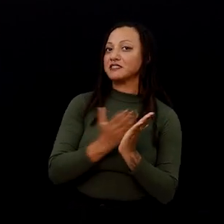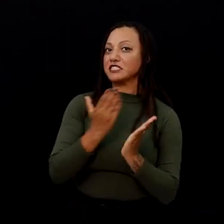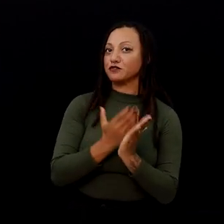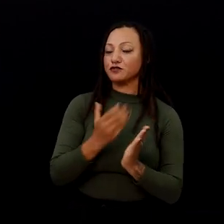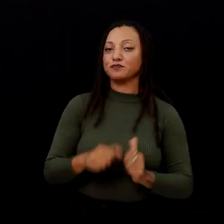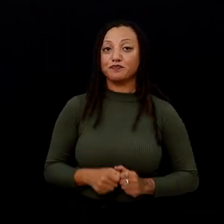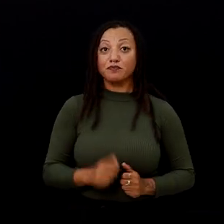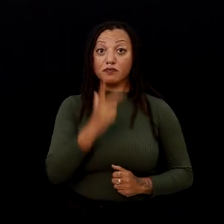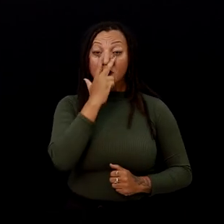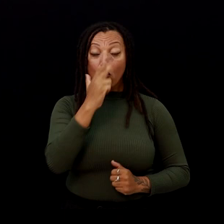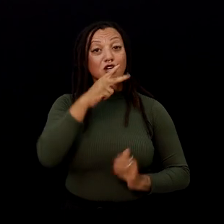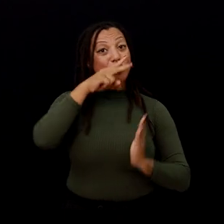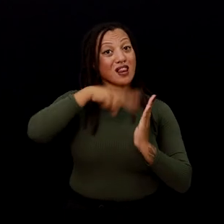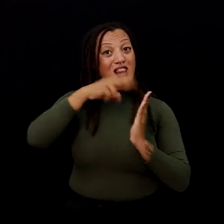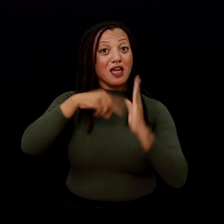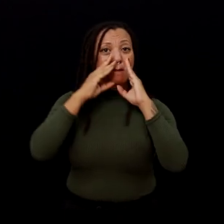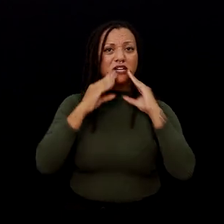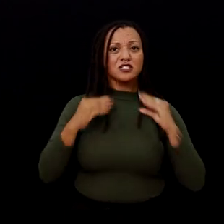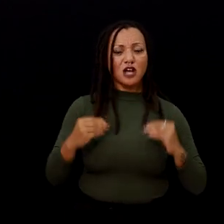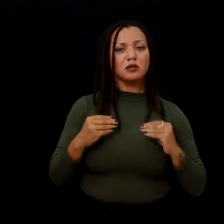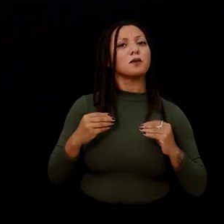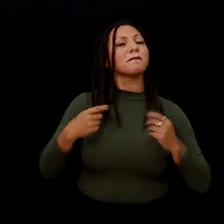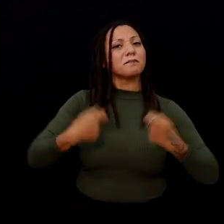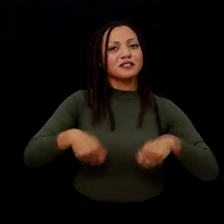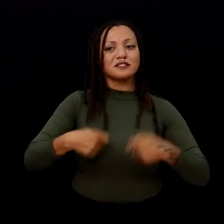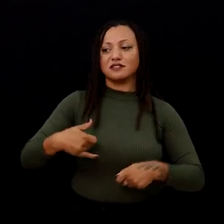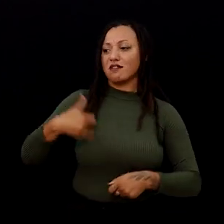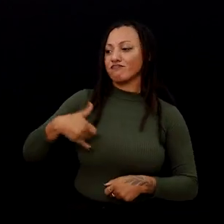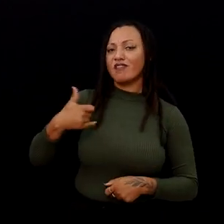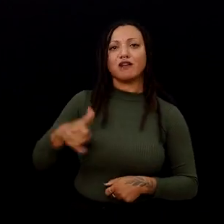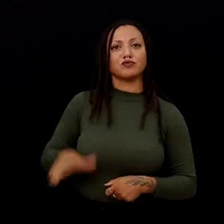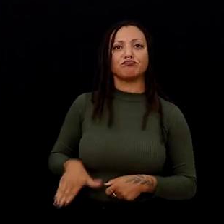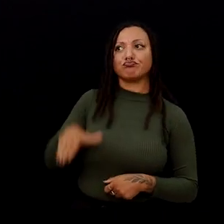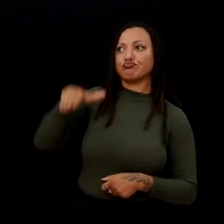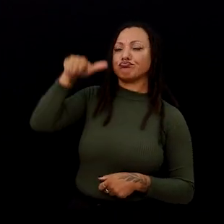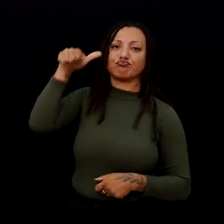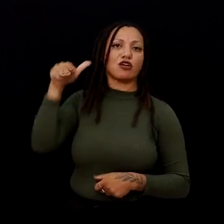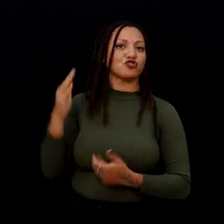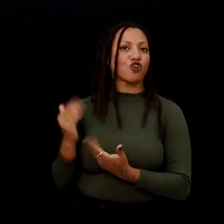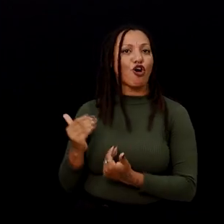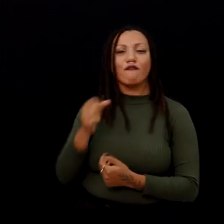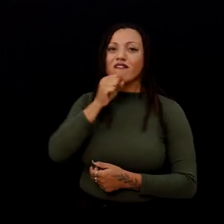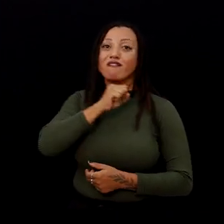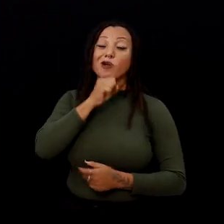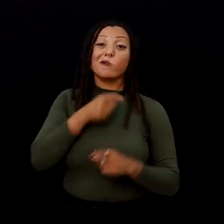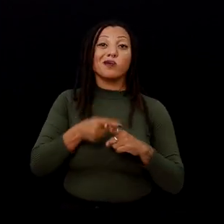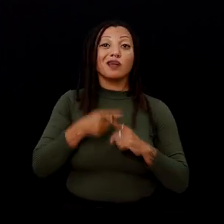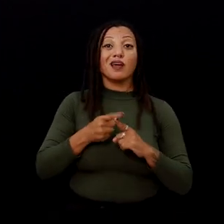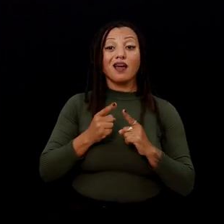Eu acho que a gente deve ler Machado tanto quanto jovem quanto mais velho,